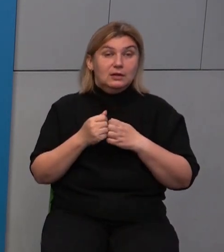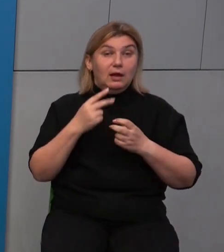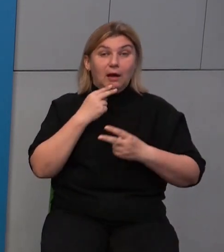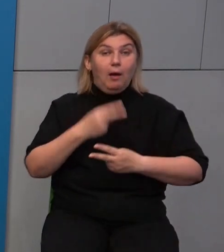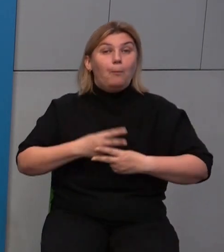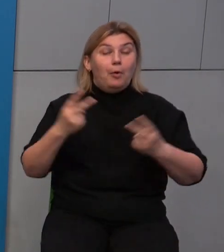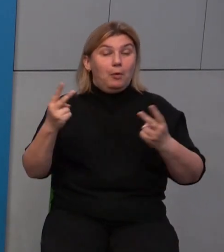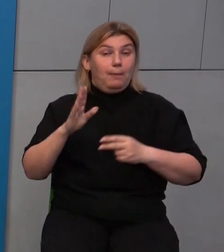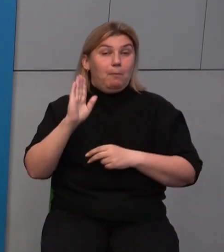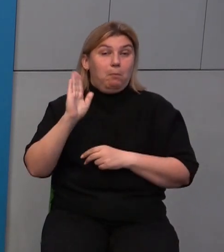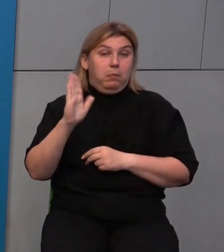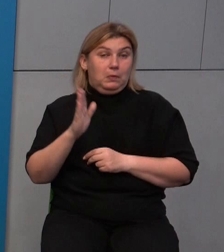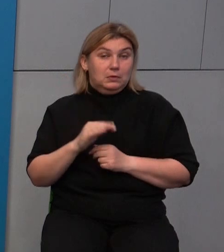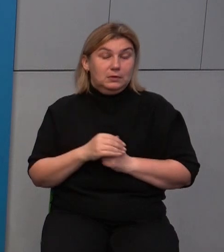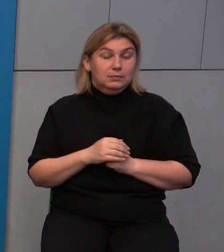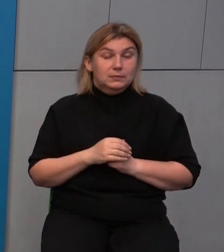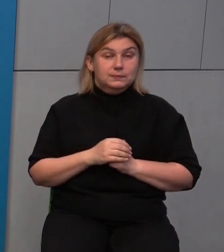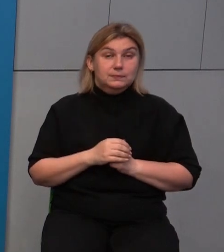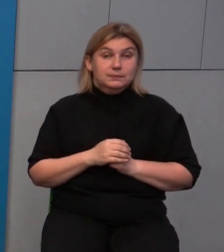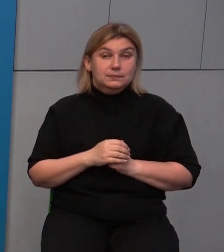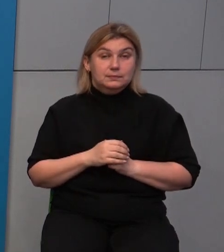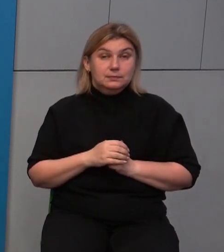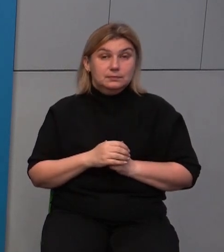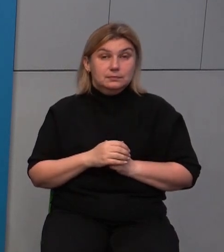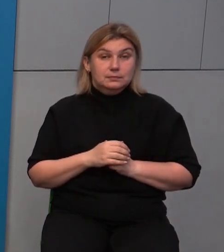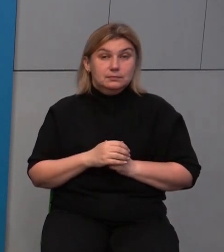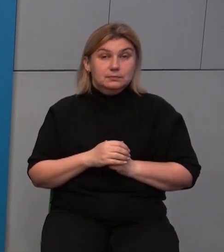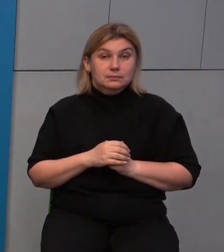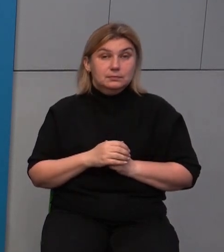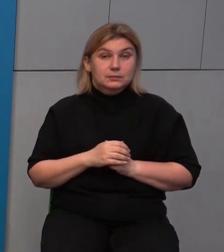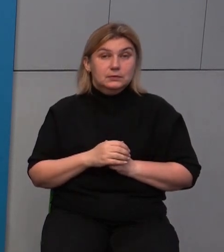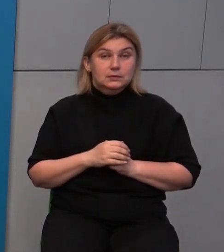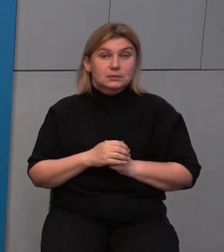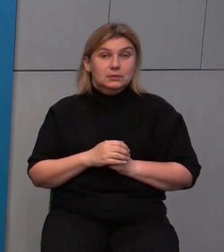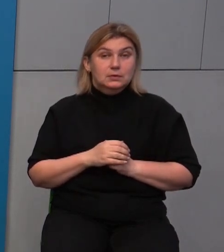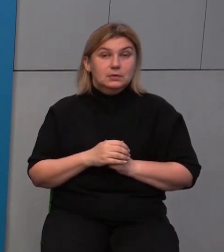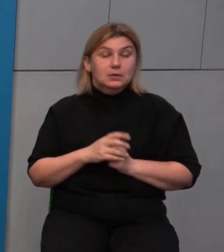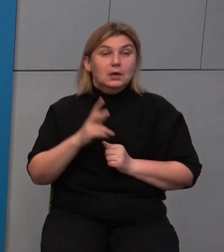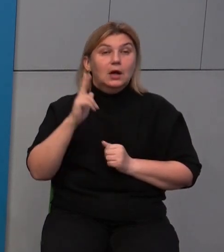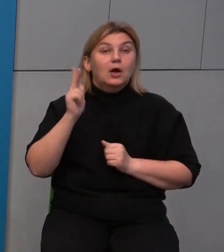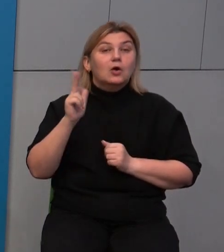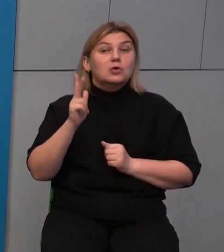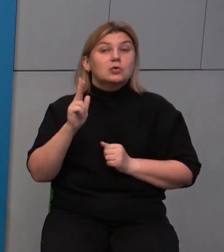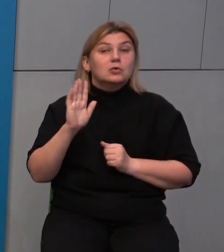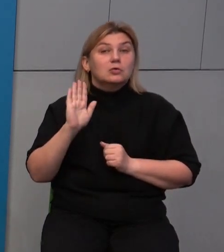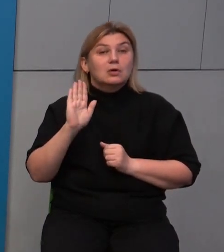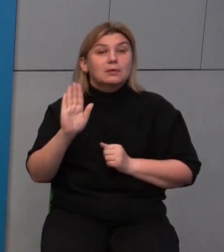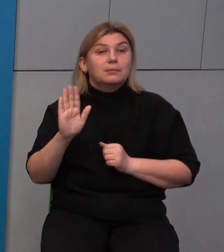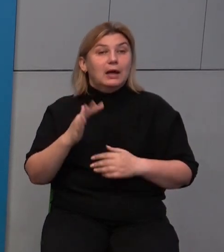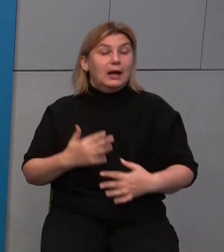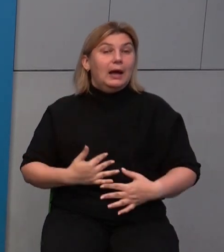czy w jednej, czy drugiej książce. No i ktoś się z tym mierzył bardziej emocjonalnie niż ja.